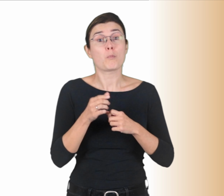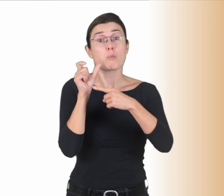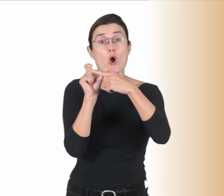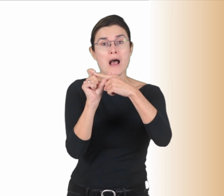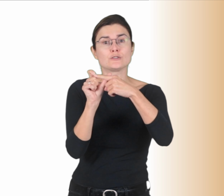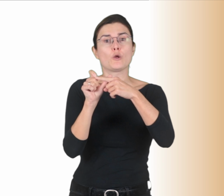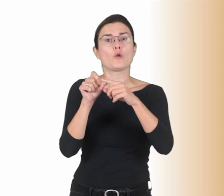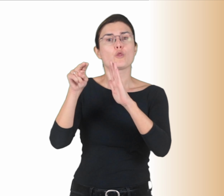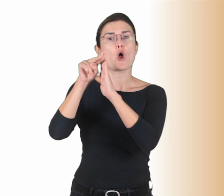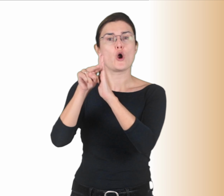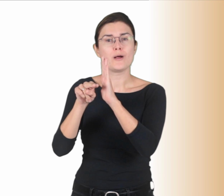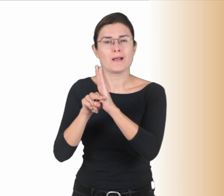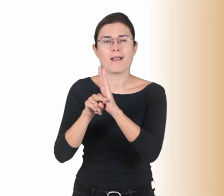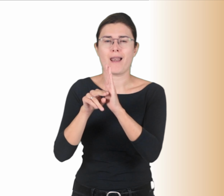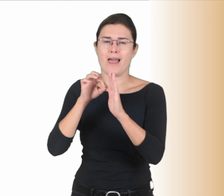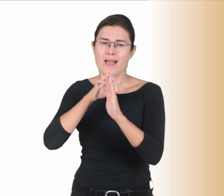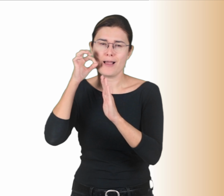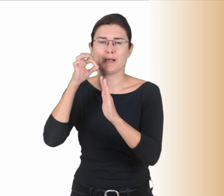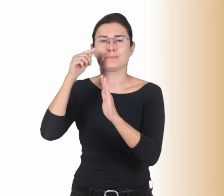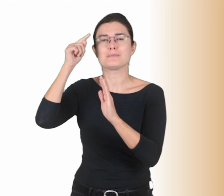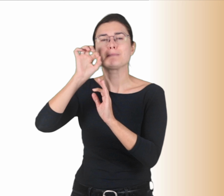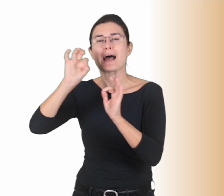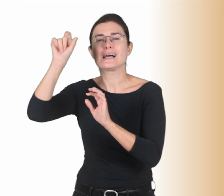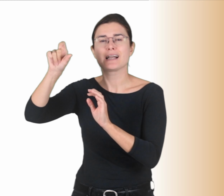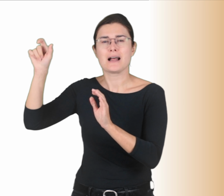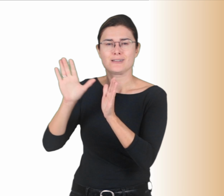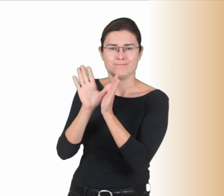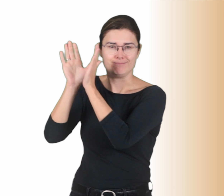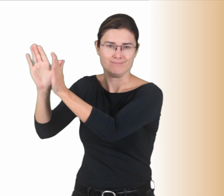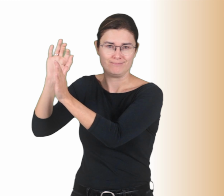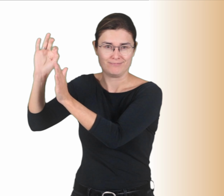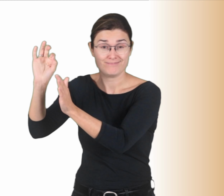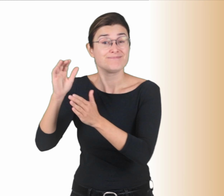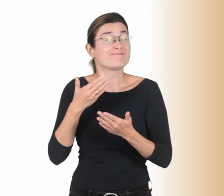A pojęcie “normy” zostawić dla specjalistów,